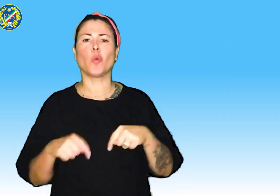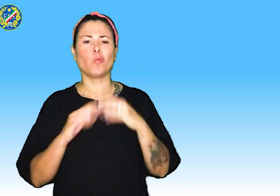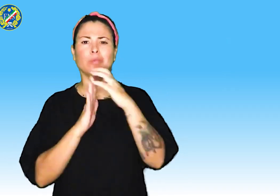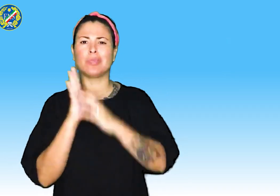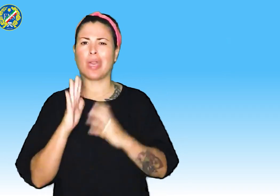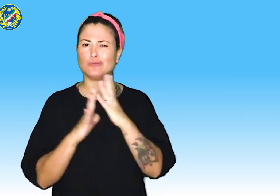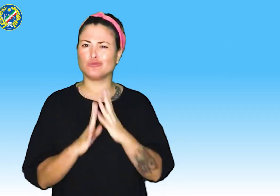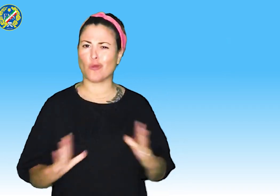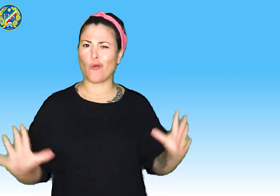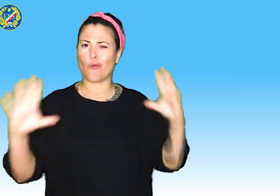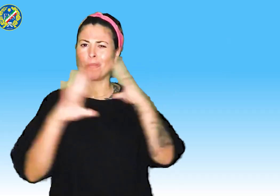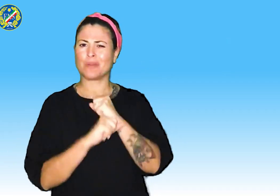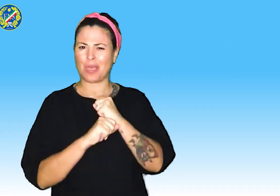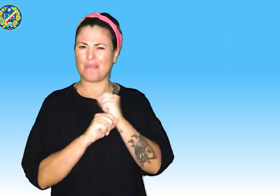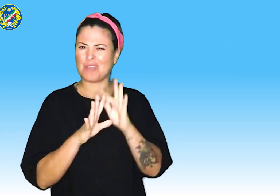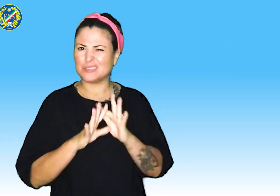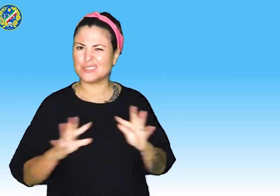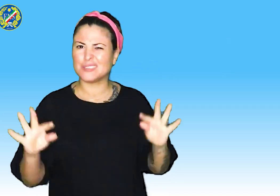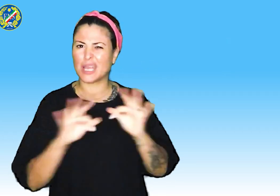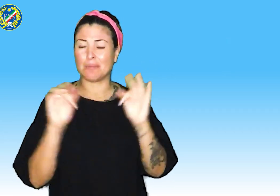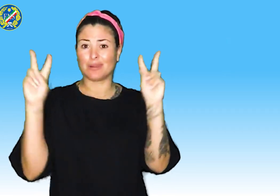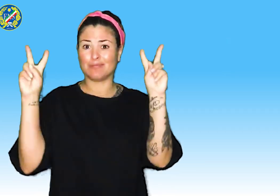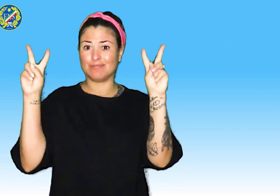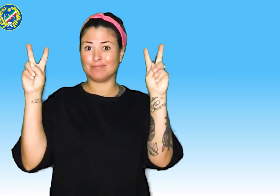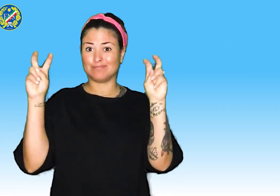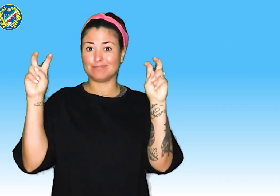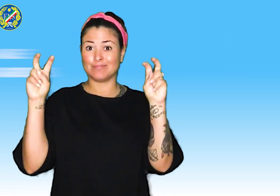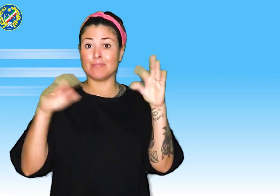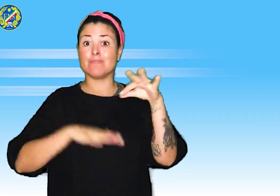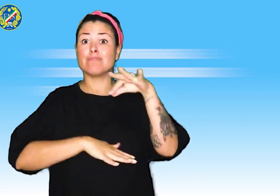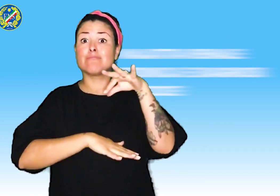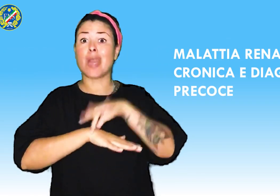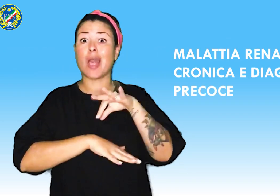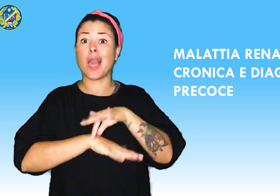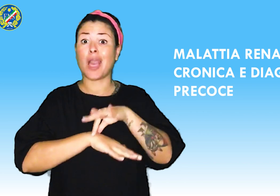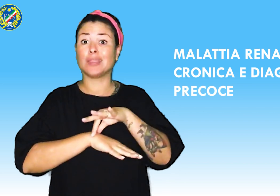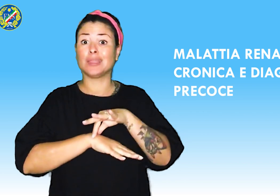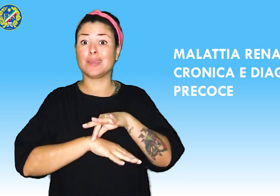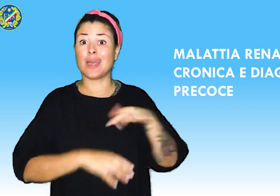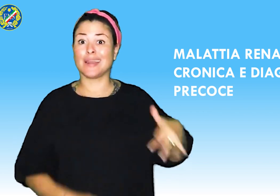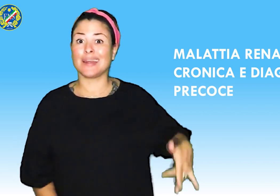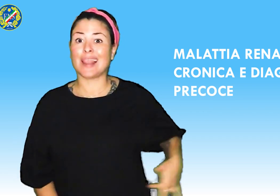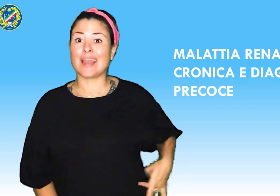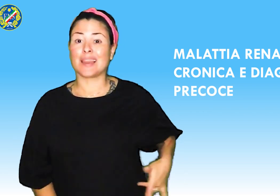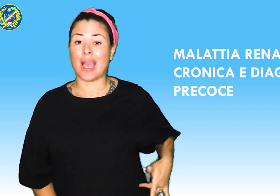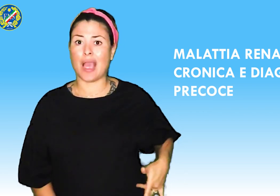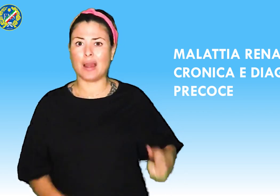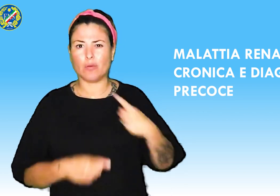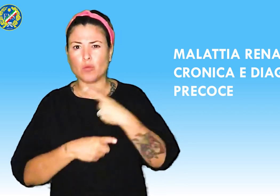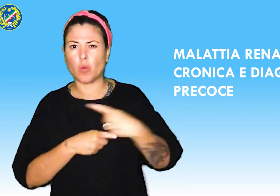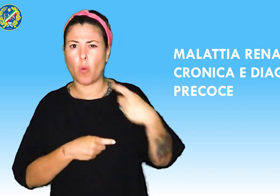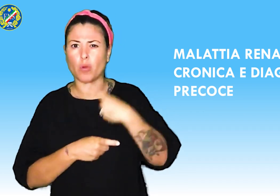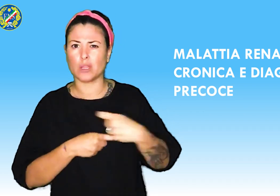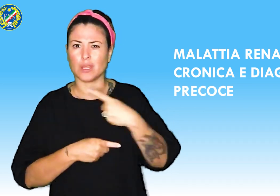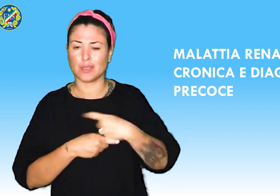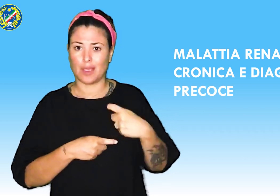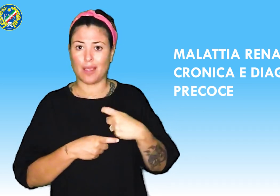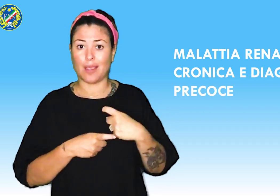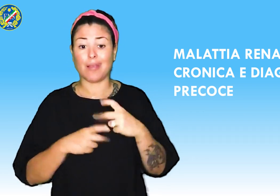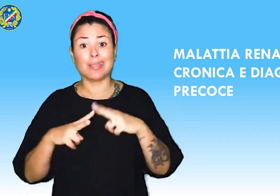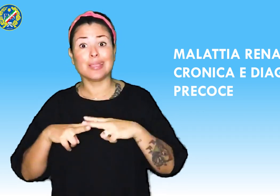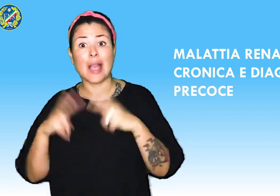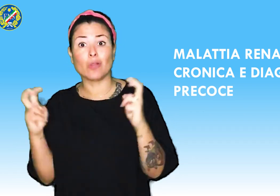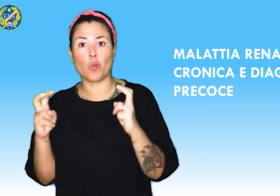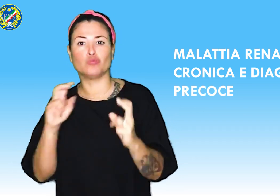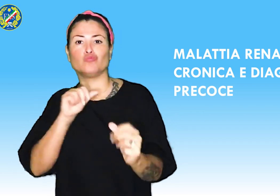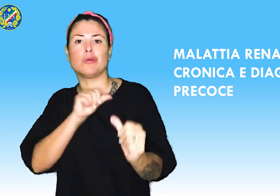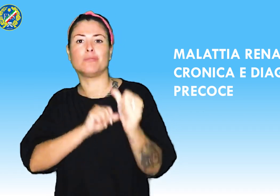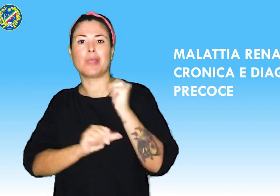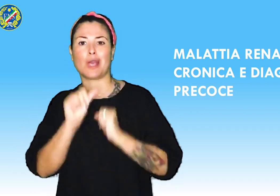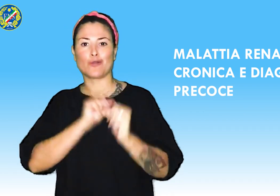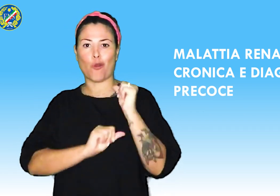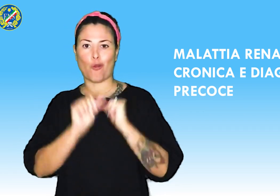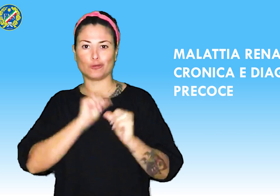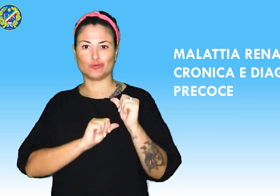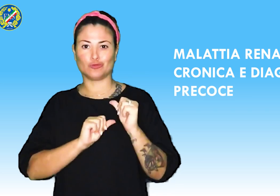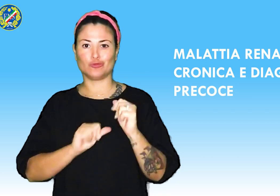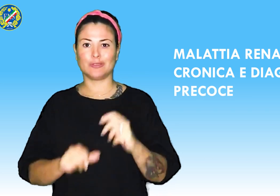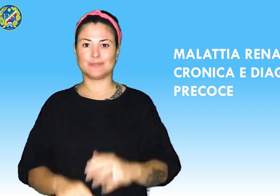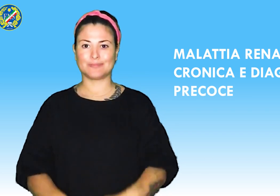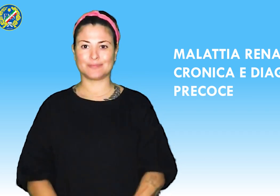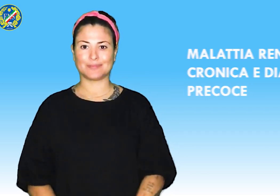Questo video è l'abstract del suo seminario intitolato "Malattia Renale Cronica e diagnosi precoce”.